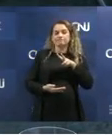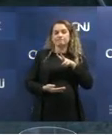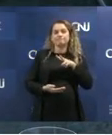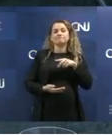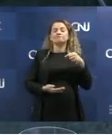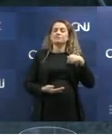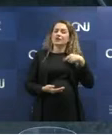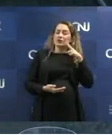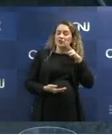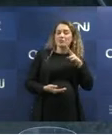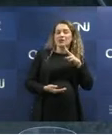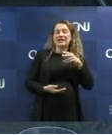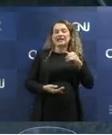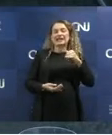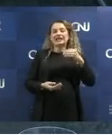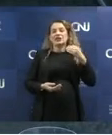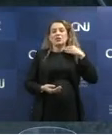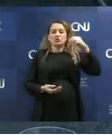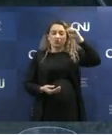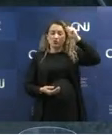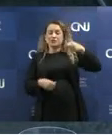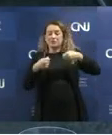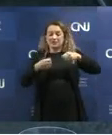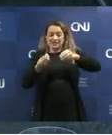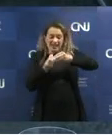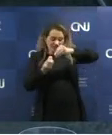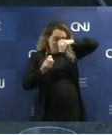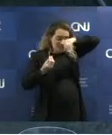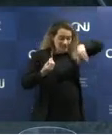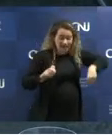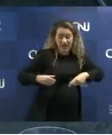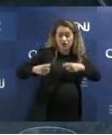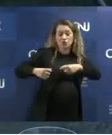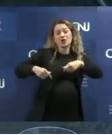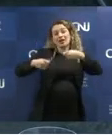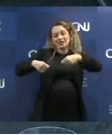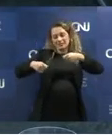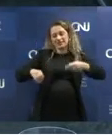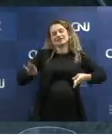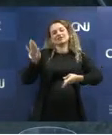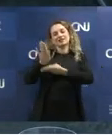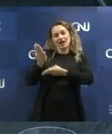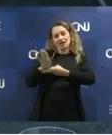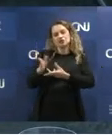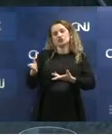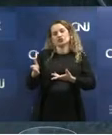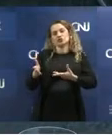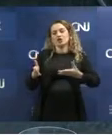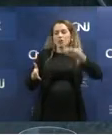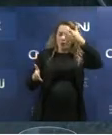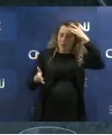magistrado com esse tipo de conhecimento de uma unidade que requer exatamente alguém que vá ao presídio, que faça essa interlocução.